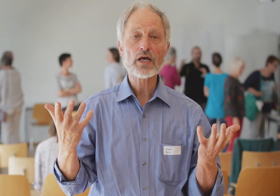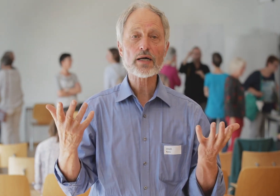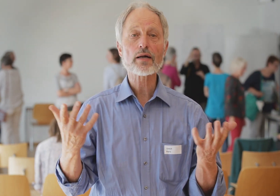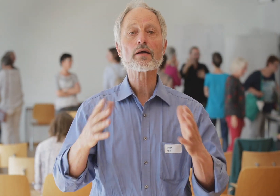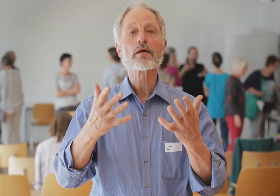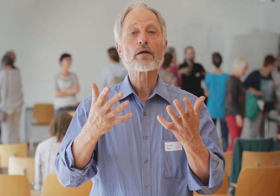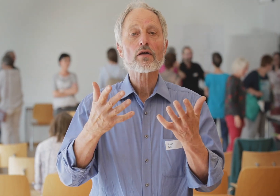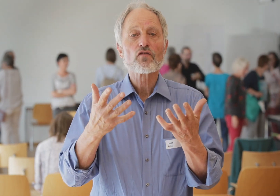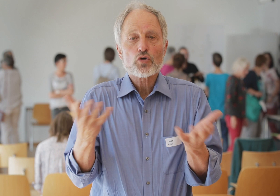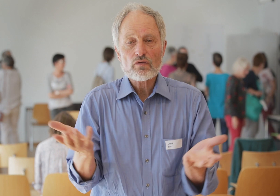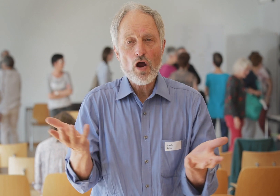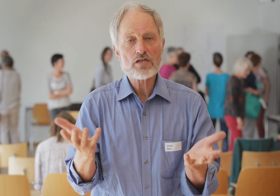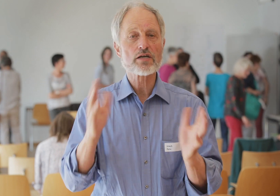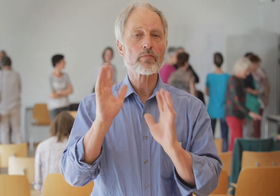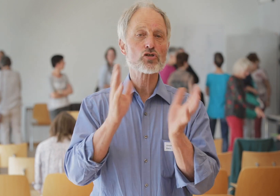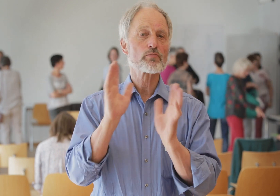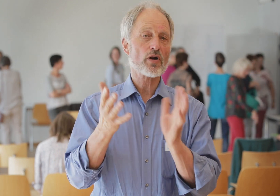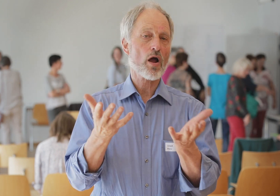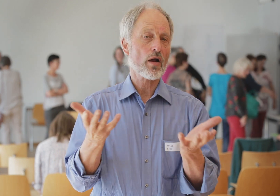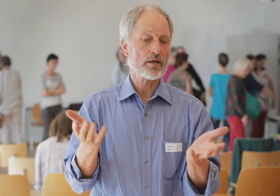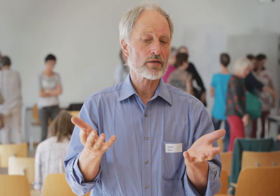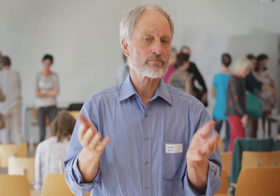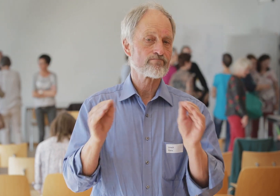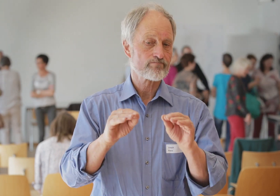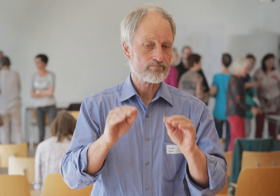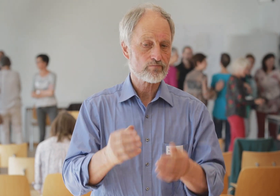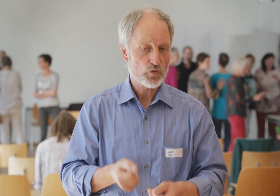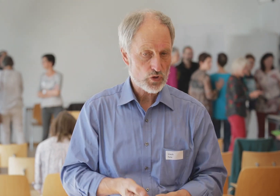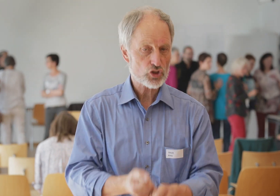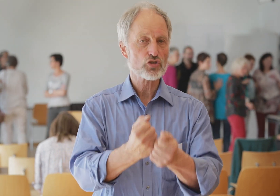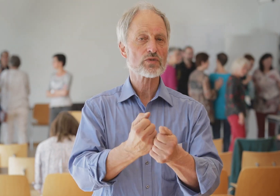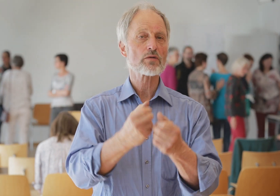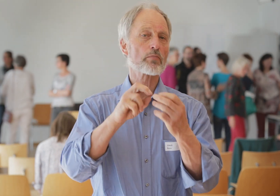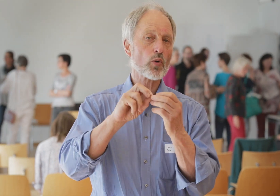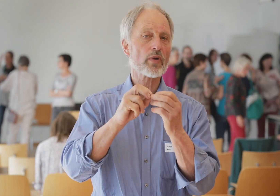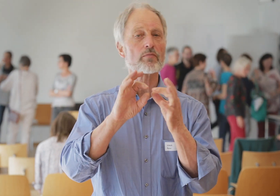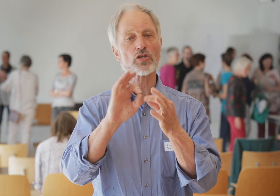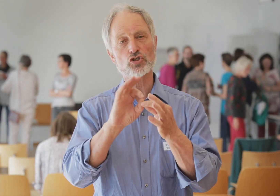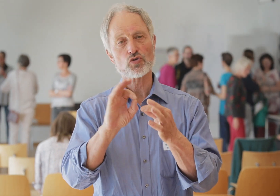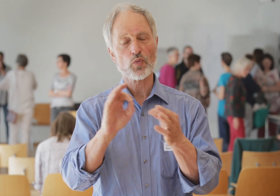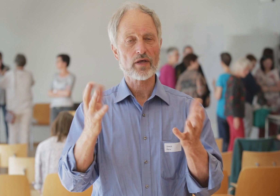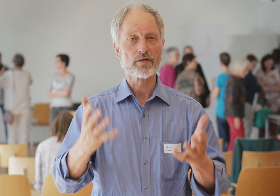Oder für was die Gebärdensprache wichtig ist z.B. für die Unterstützung in der Schule bei Problemen.